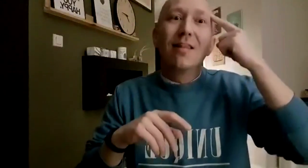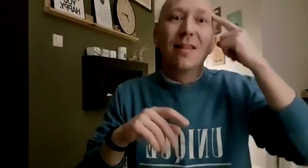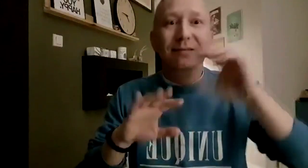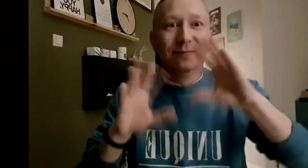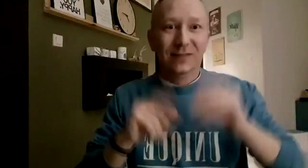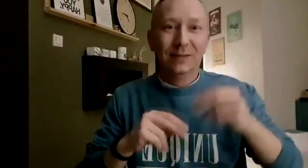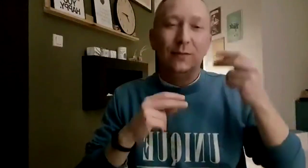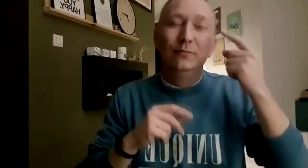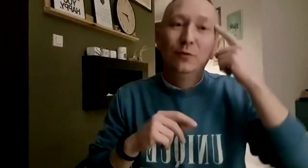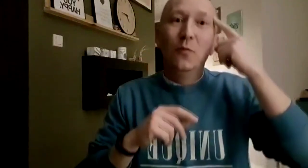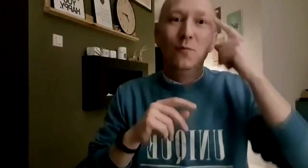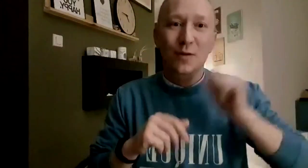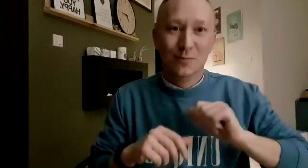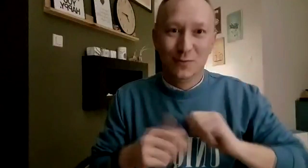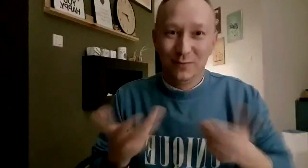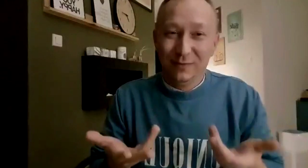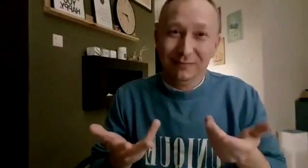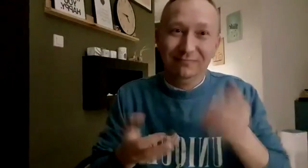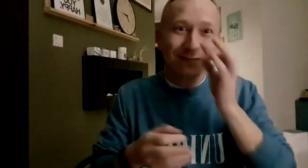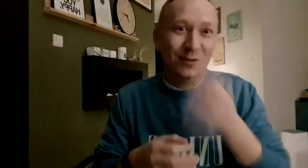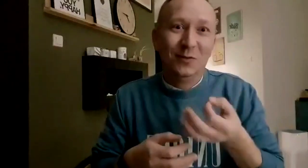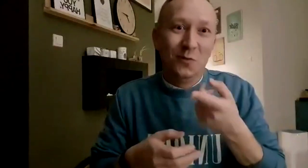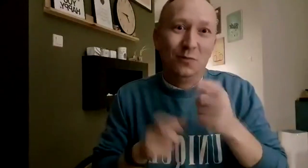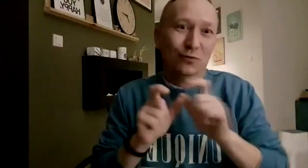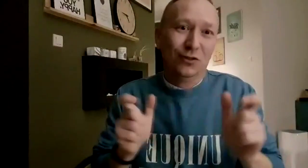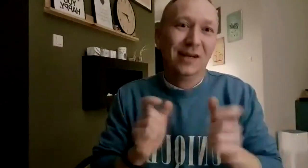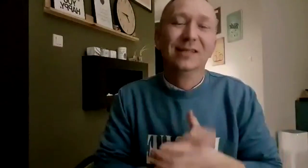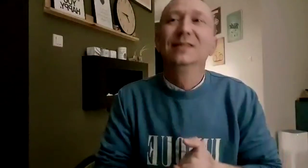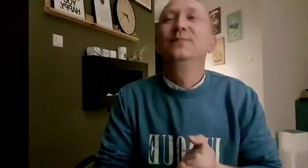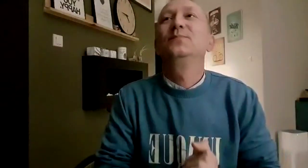teraz to mi wszystko sobie przypomina i wraca, więc jest to dobry czas.